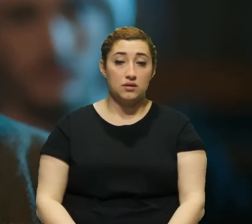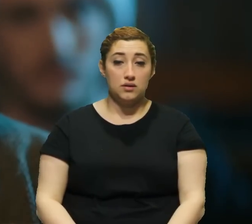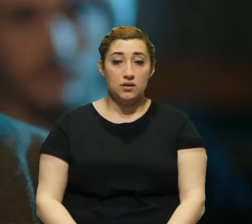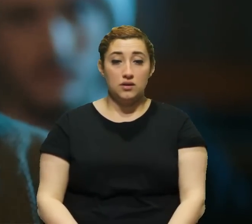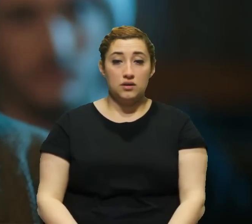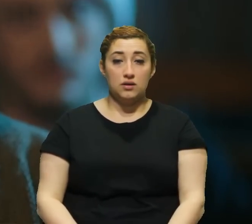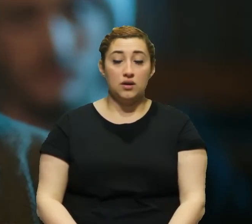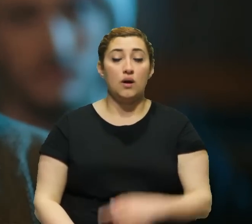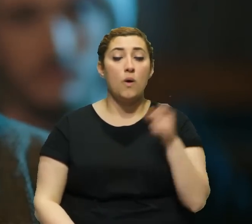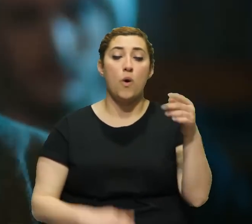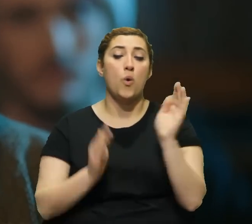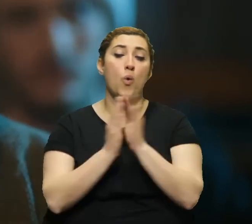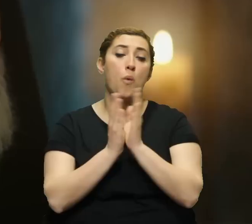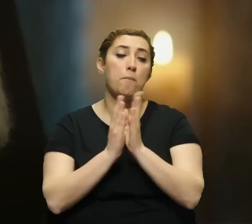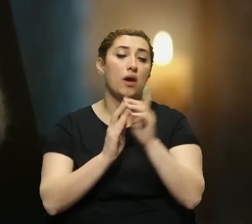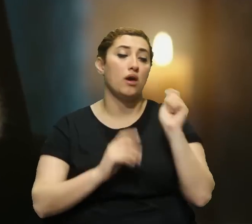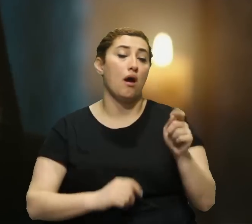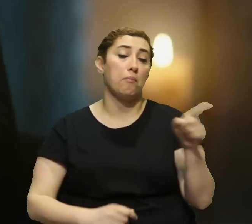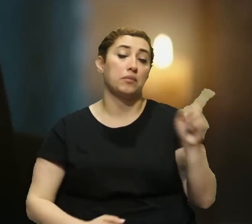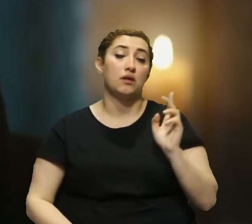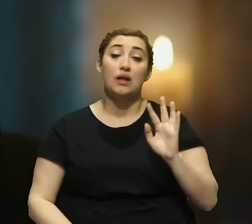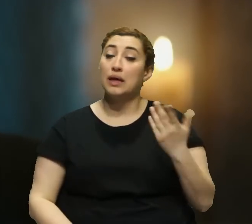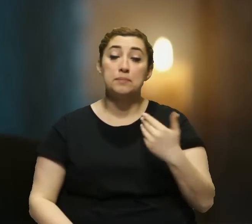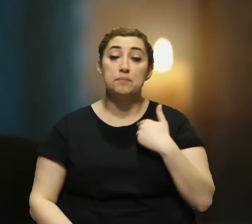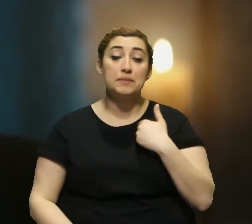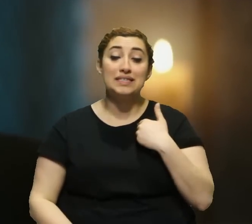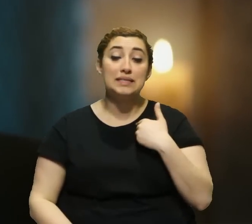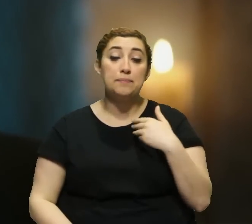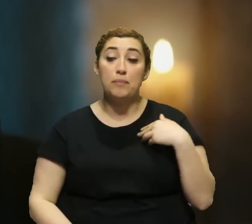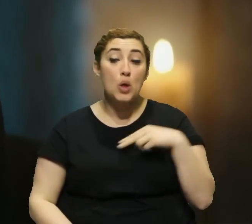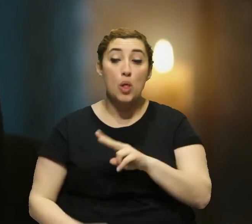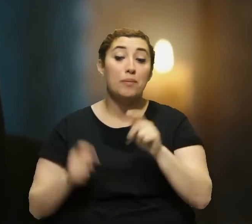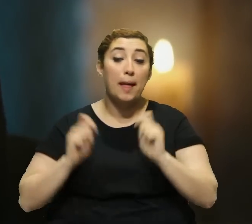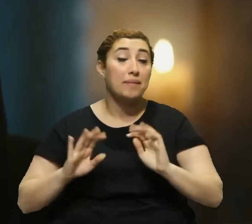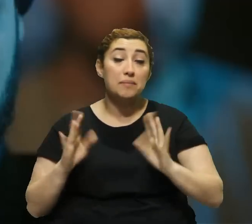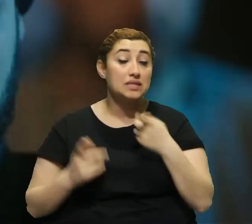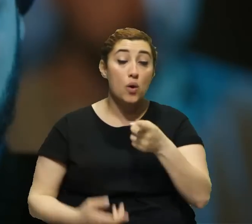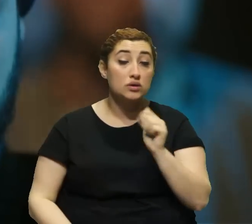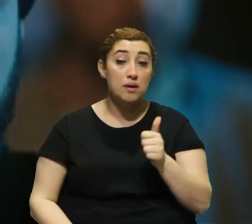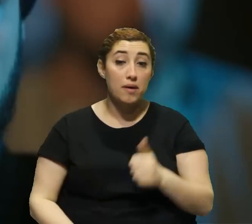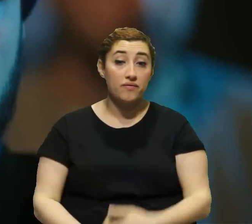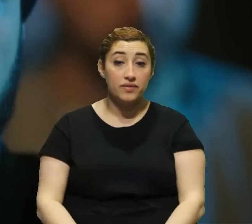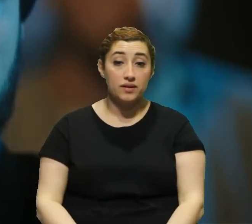O itin yolu. Ya bizim yolumuz ne o vakit?